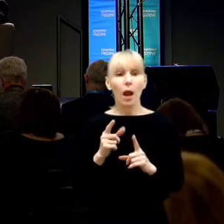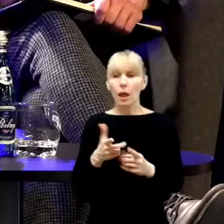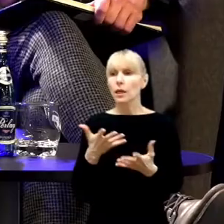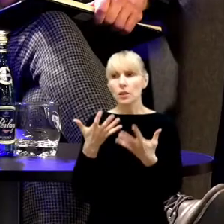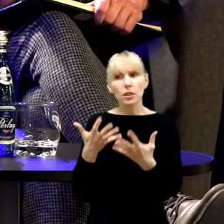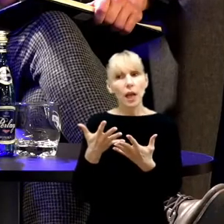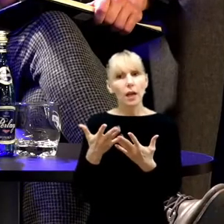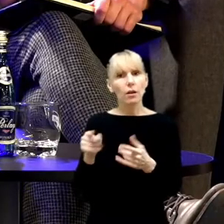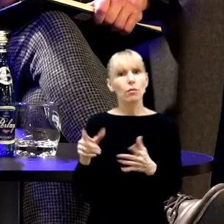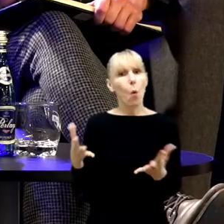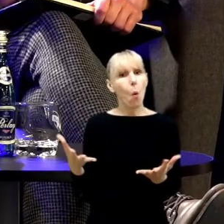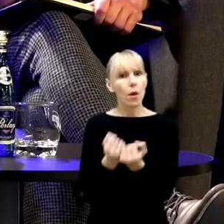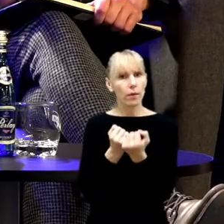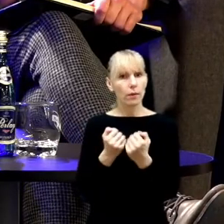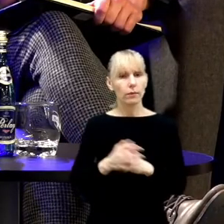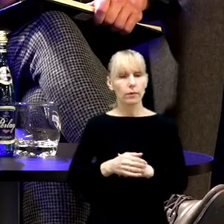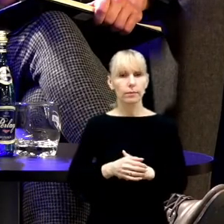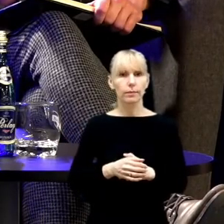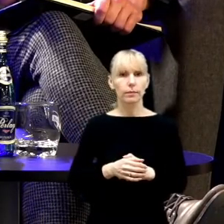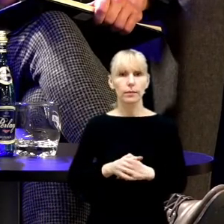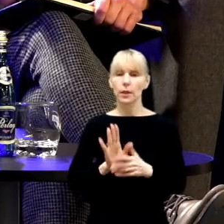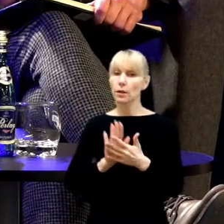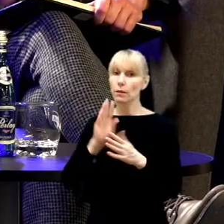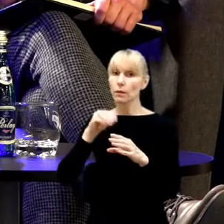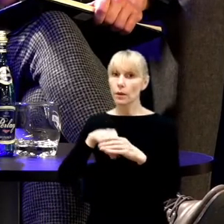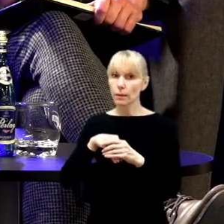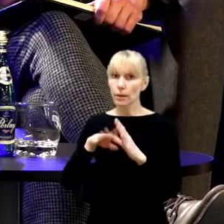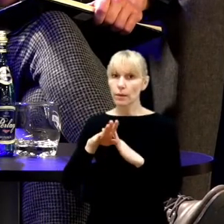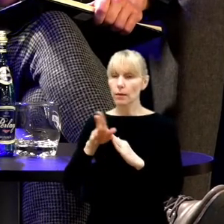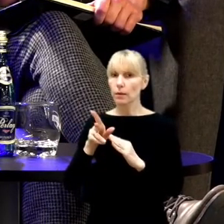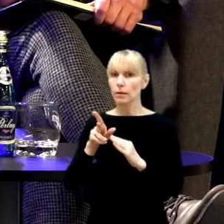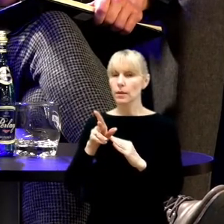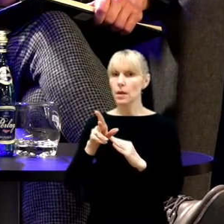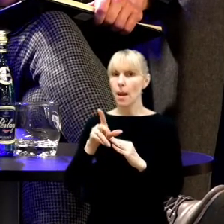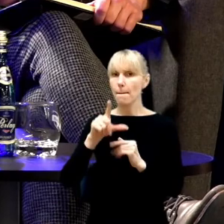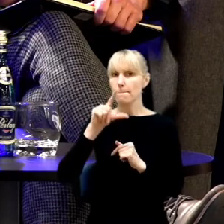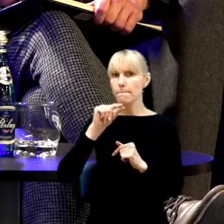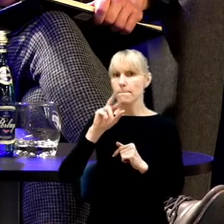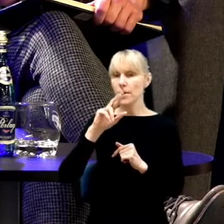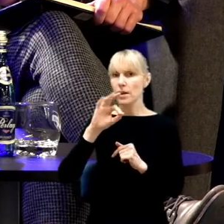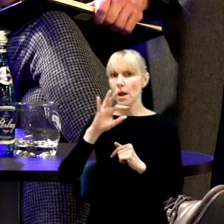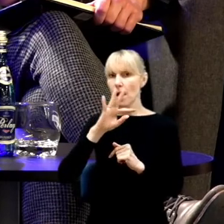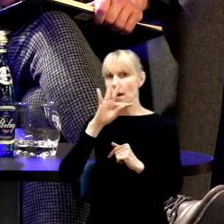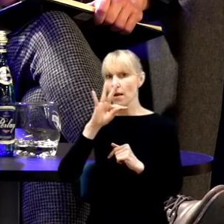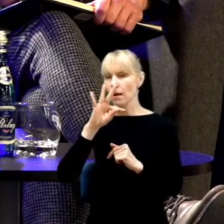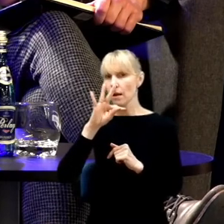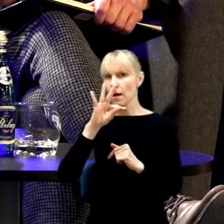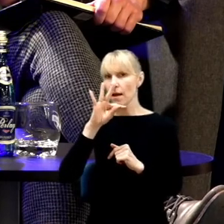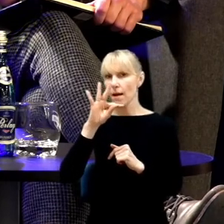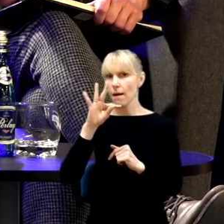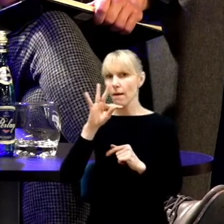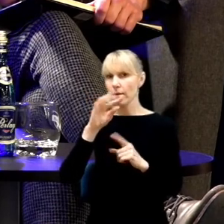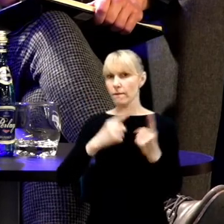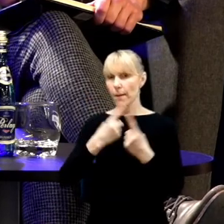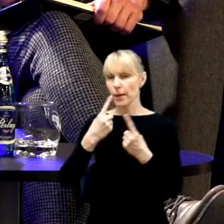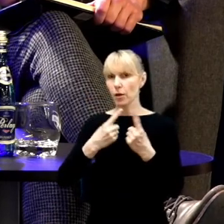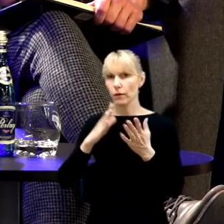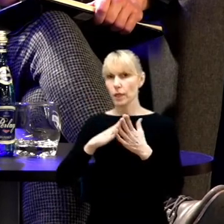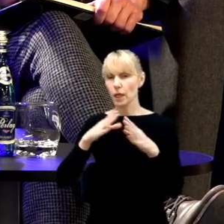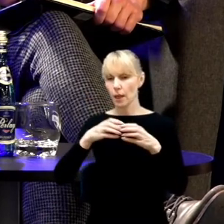I wypełniono jej strukturę właśnie prefabrykowanymi modułami, zostawiając to, co jest najważniejsze.